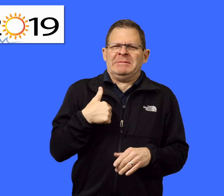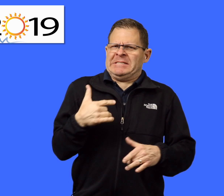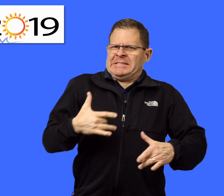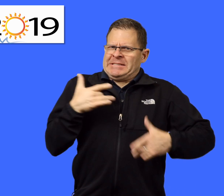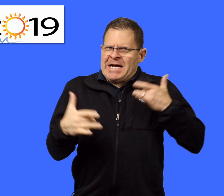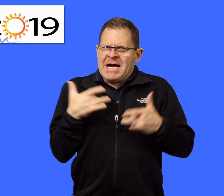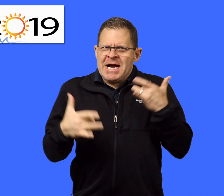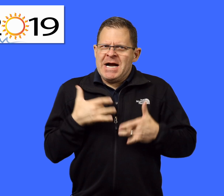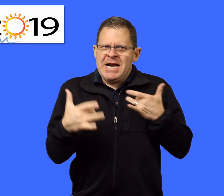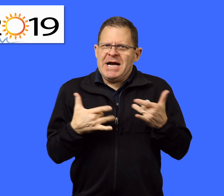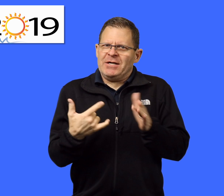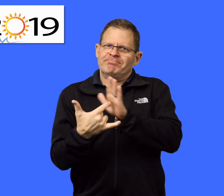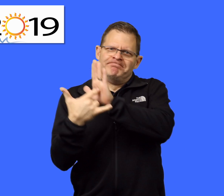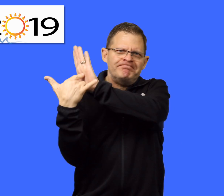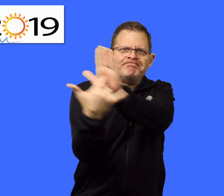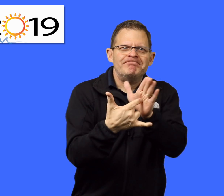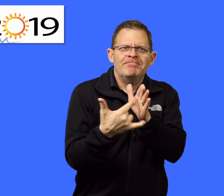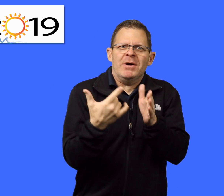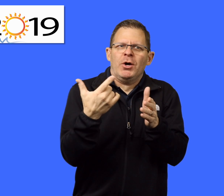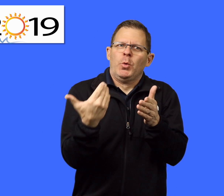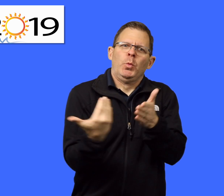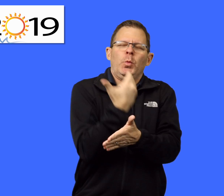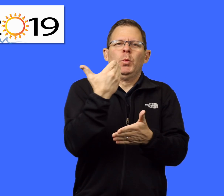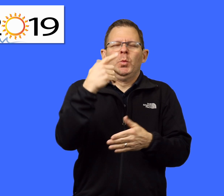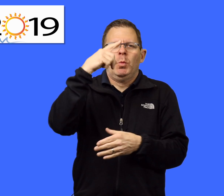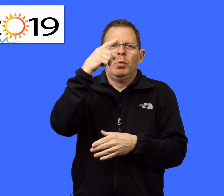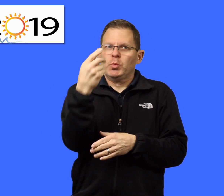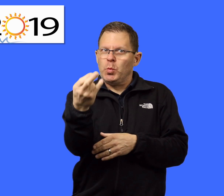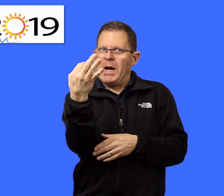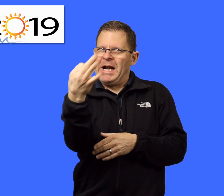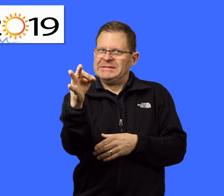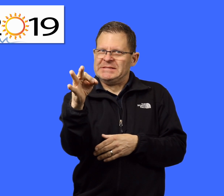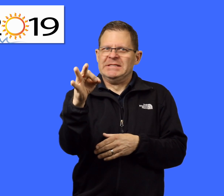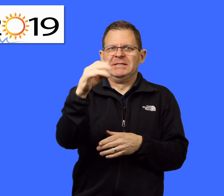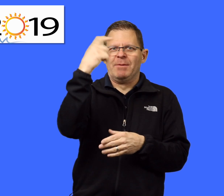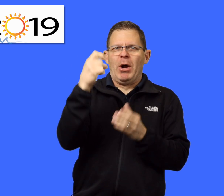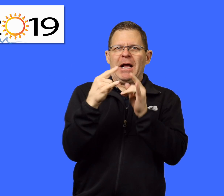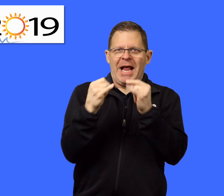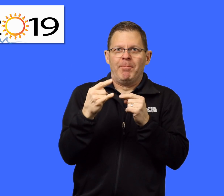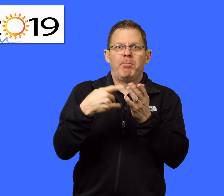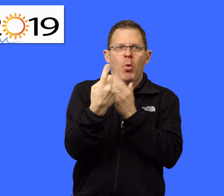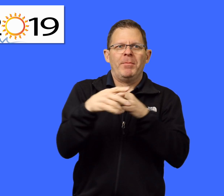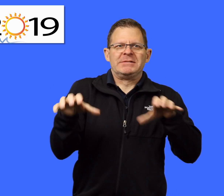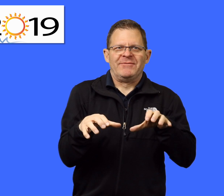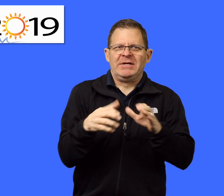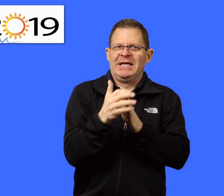Estoy muy emocionado de mostrarles todo lo que tenemos en Los Campamentos y Programs de Verano del 2019.